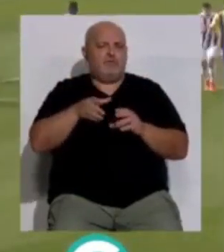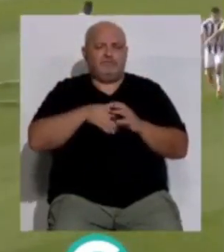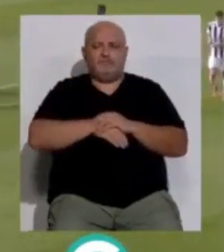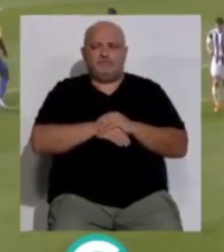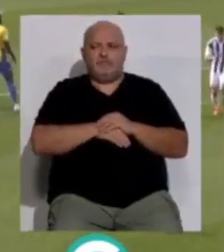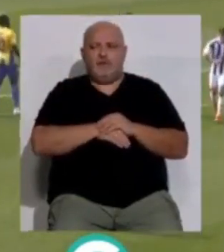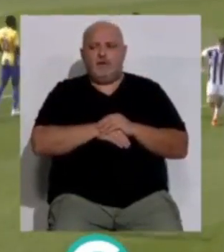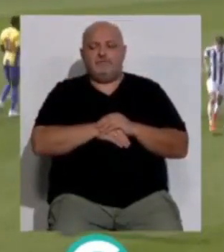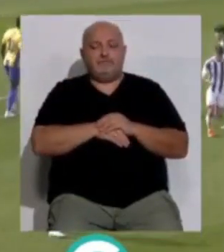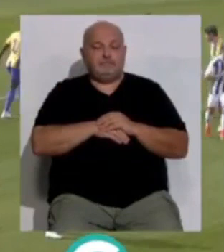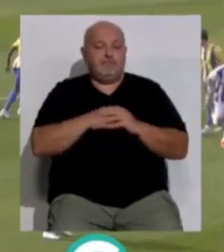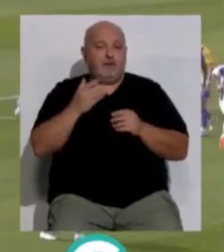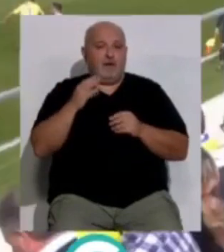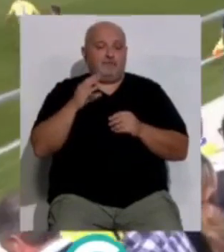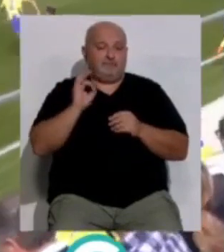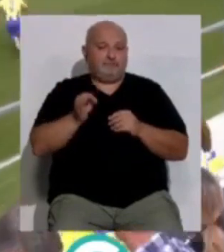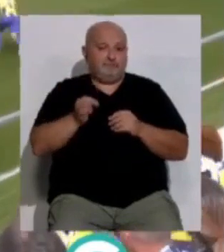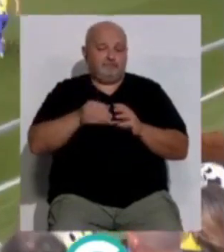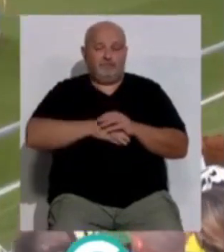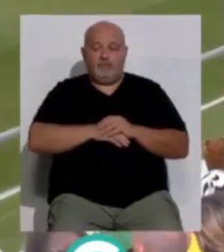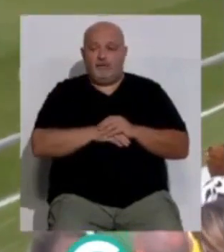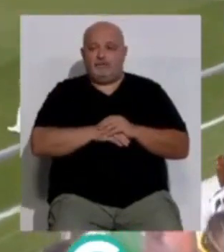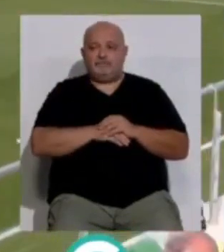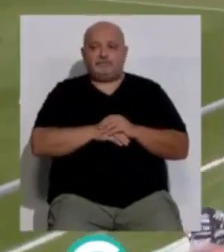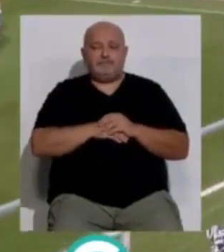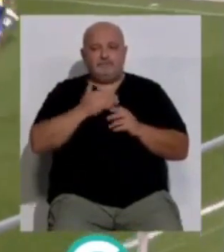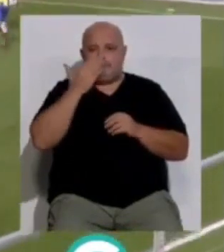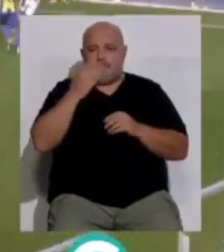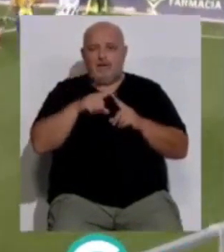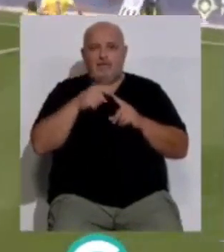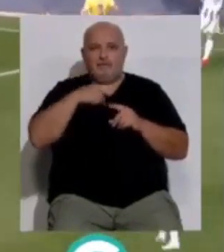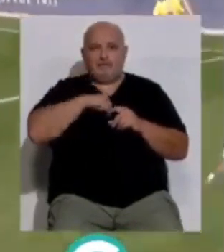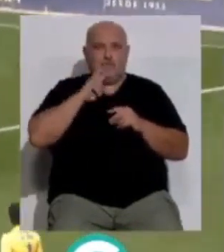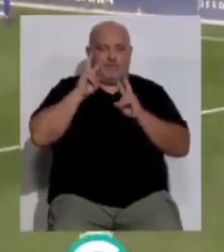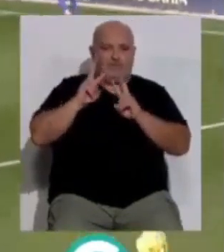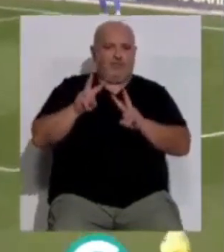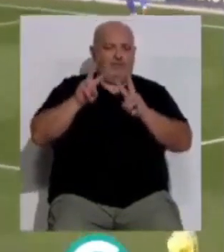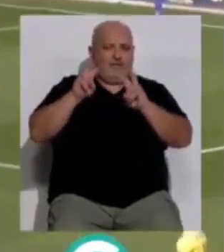camiseta del Cádiz Sí cierto pero yo te voy a decir lo que yo he visto durante la temporada